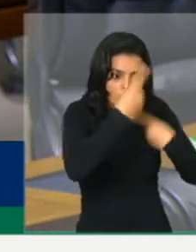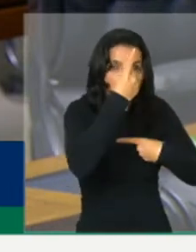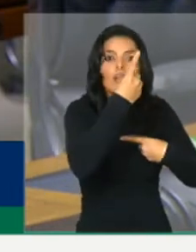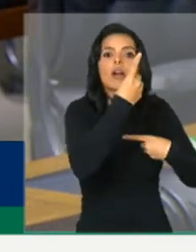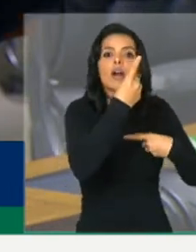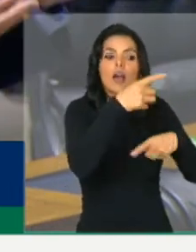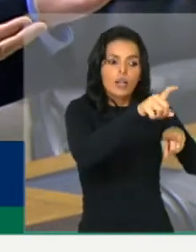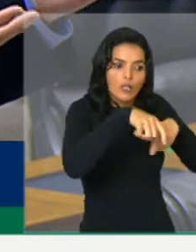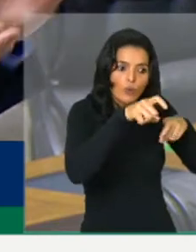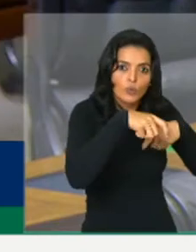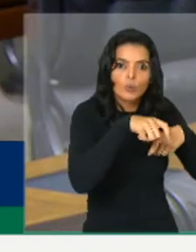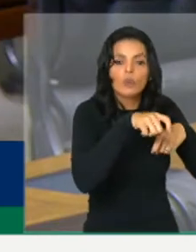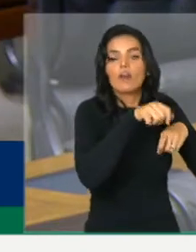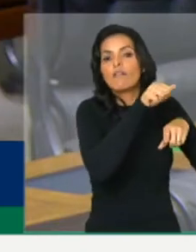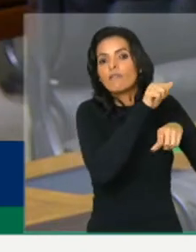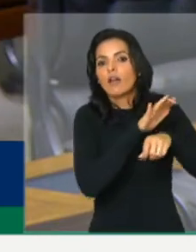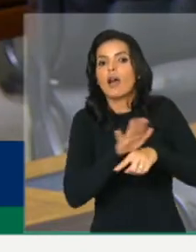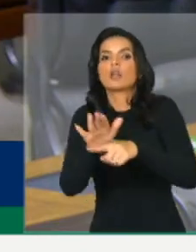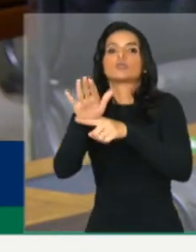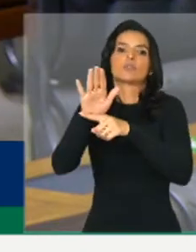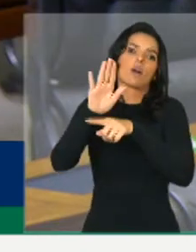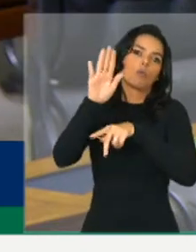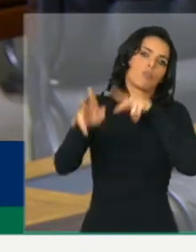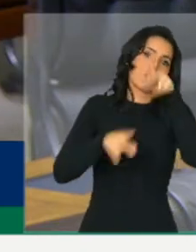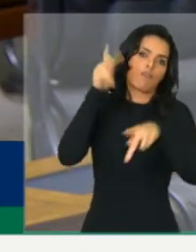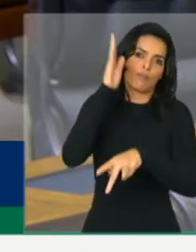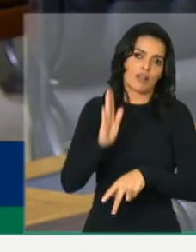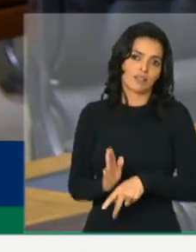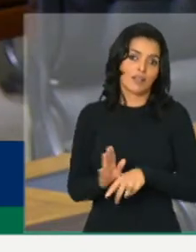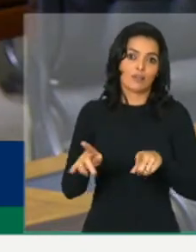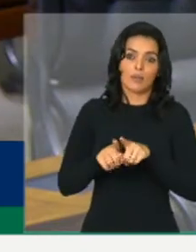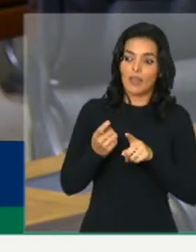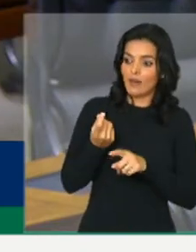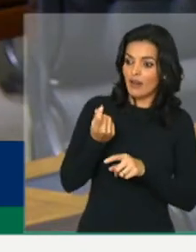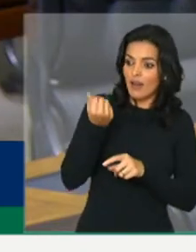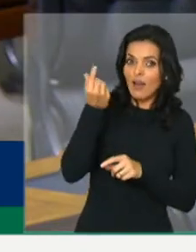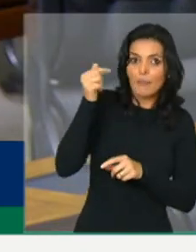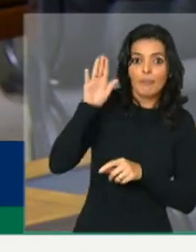É UMA SOLICITAÇÃO QUE VOSSA EXCELÊNCIA PODERIA FAZER COMO PELA ORDEM OU PEDINDO TEMPO DE